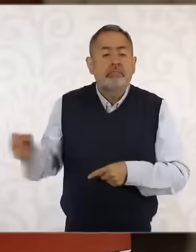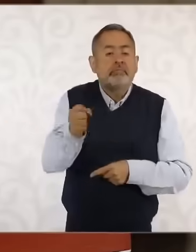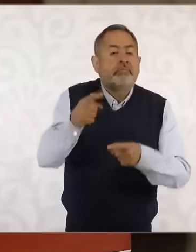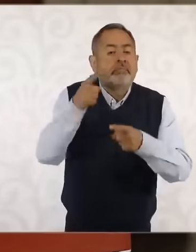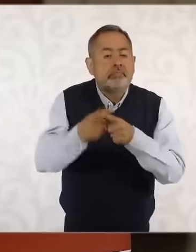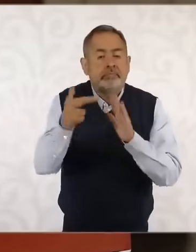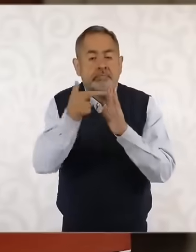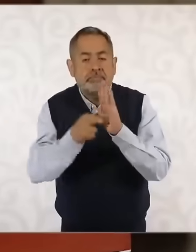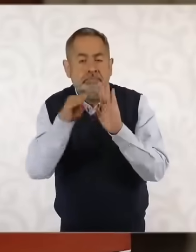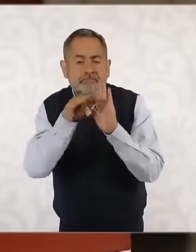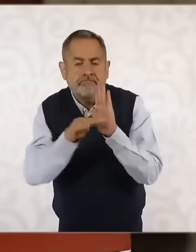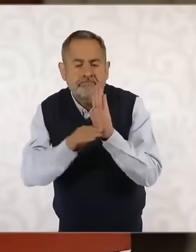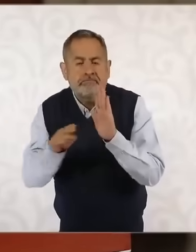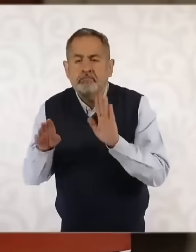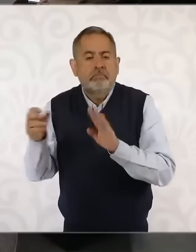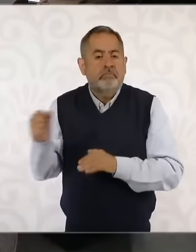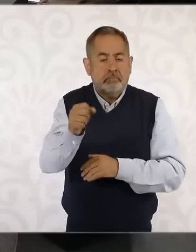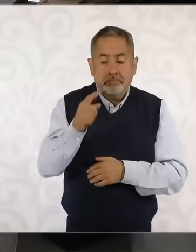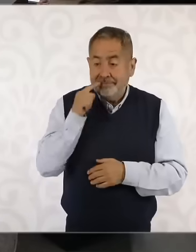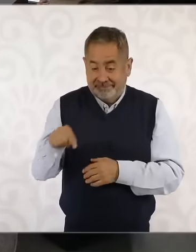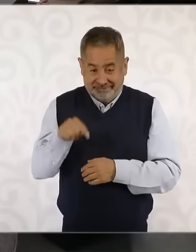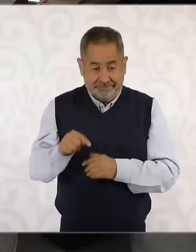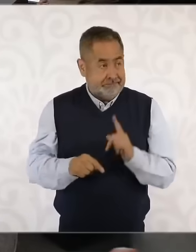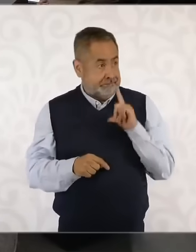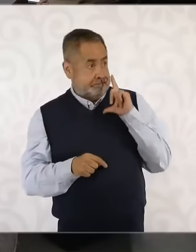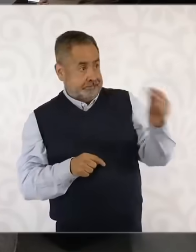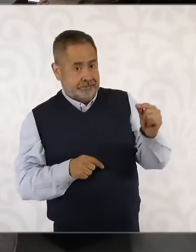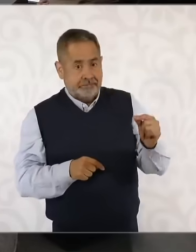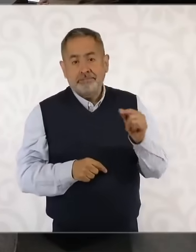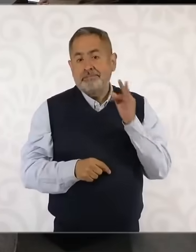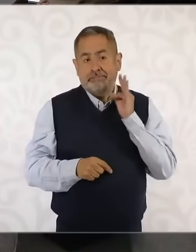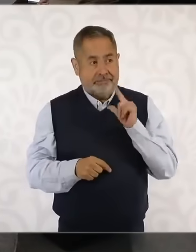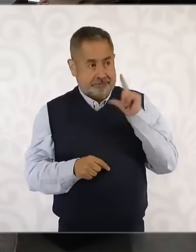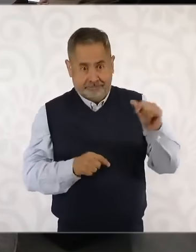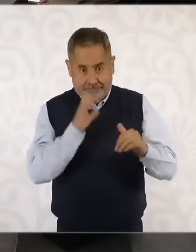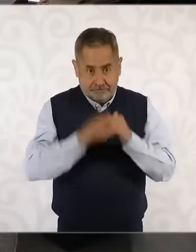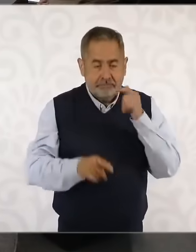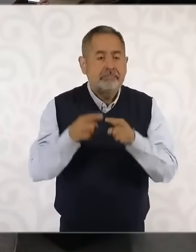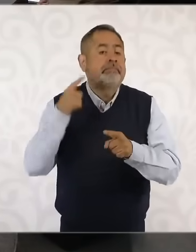siguiente. A partir de la ausencia definitiva del fiscal general, el Senado de la República